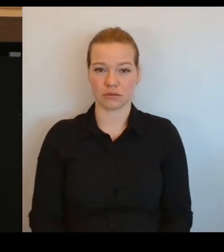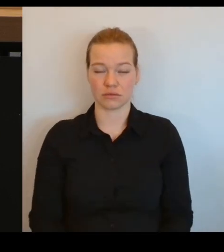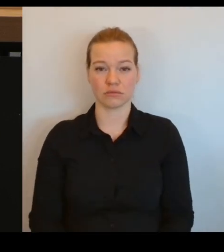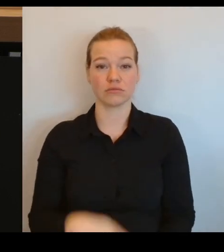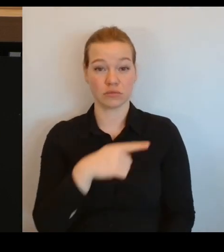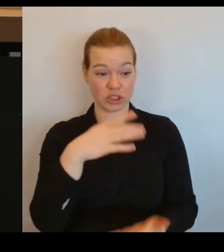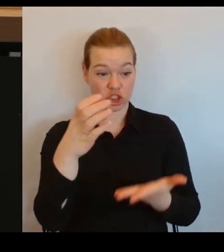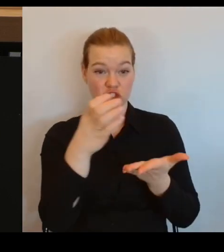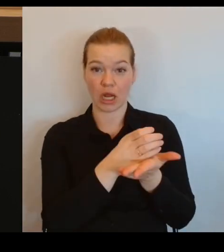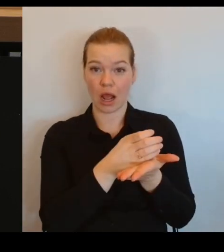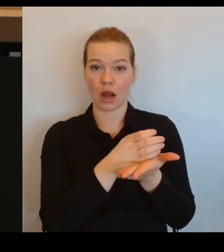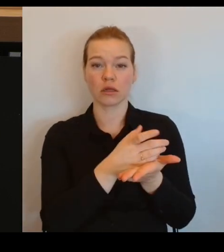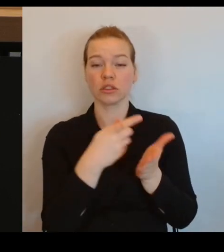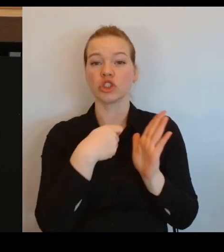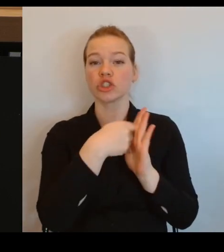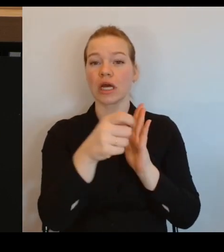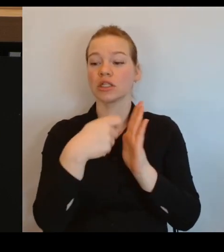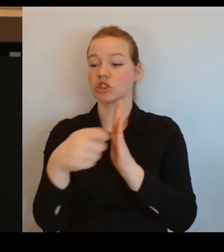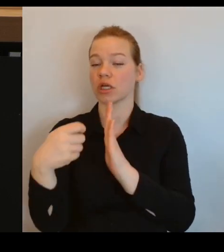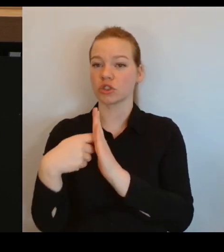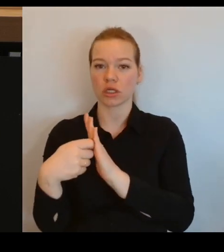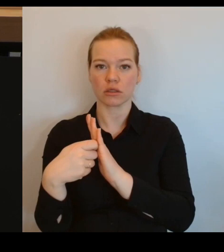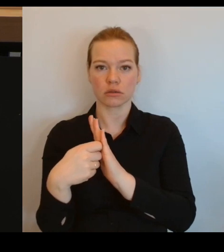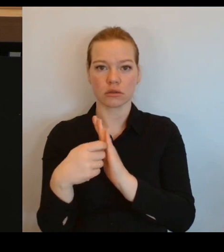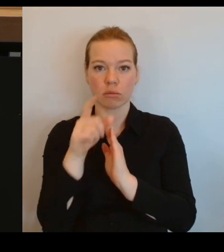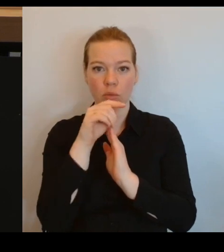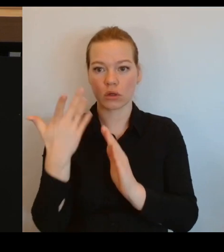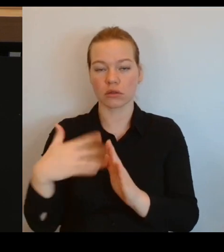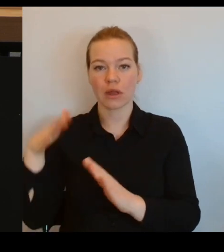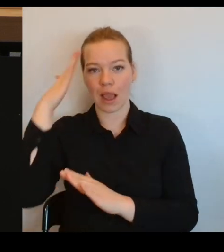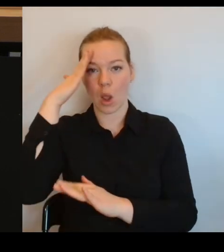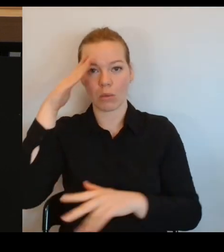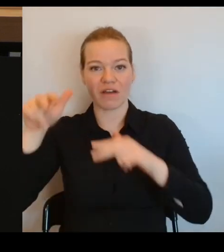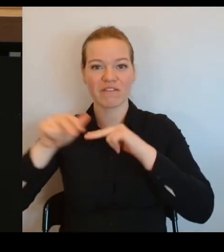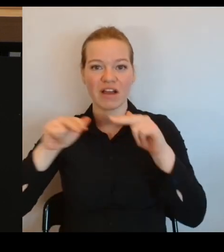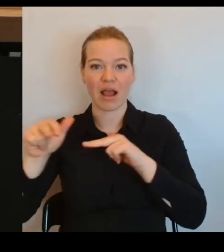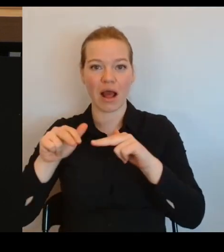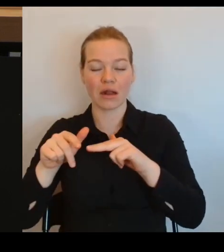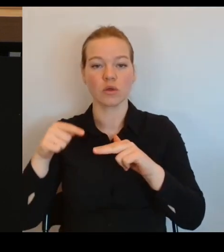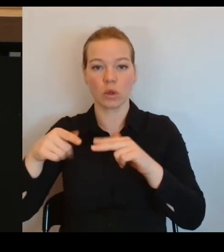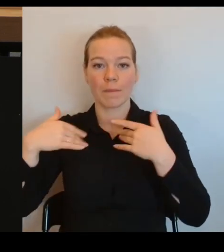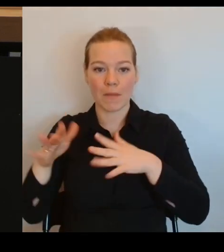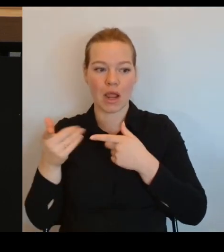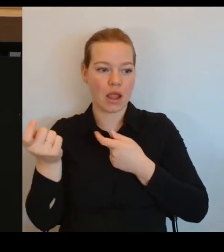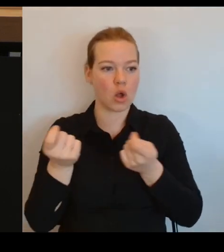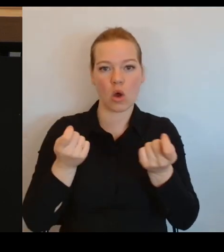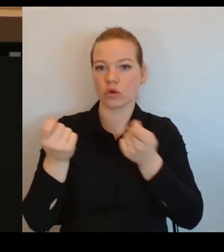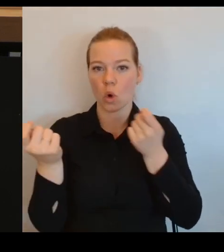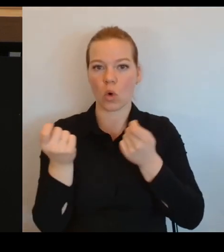ein verstärktes Controlling. Welche Maßnahmen ergriffen wurden, um die offenen Stellen tatsächlich auch zu besetzen.